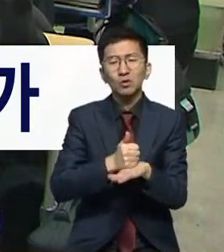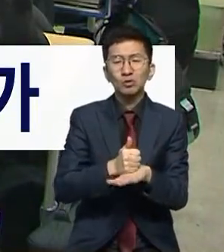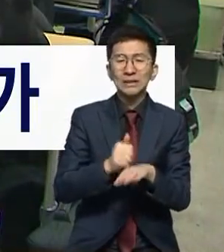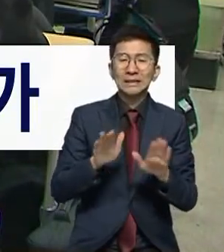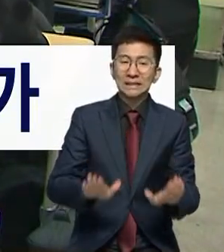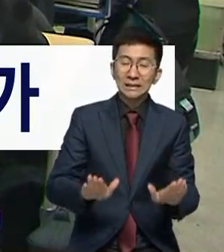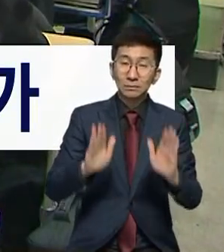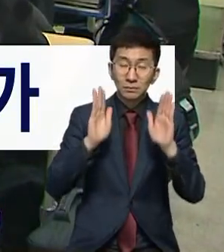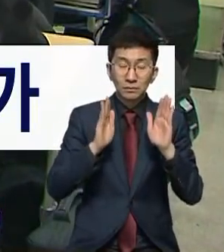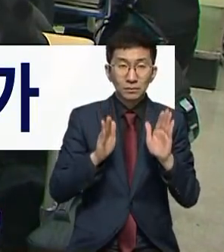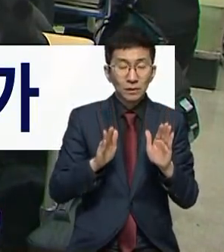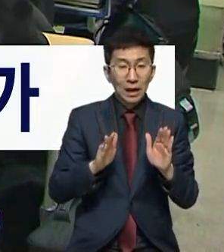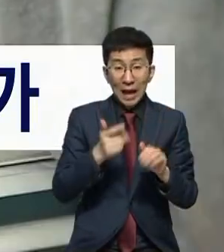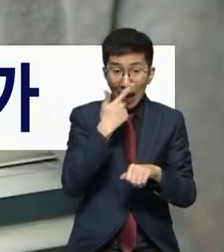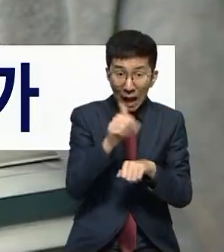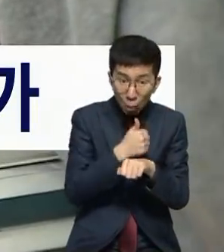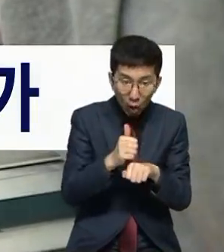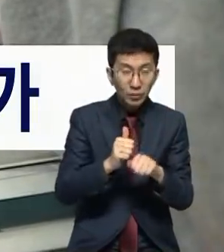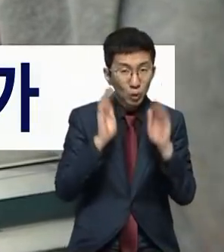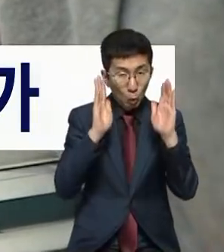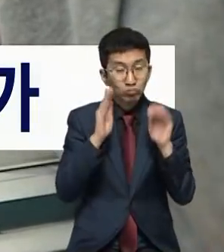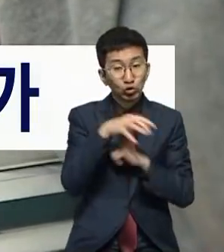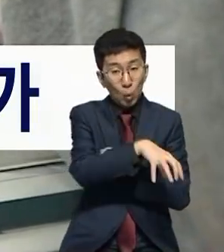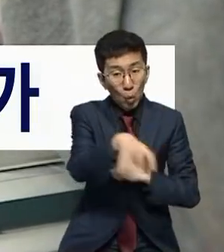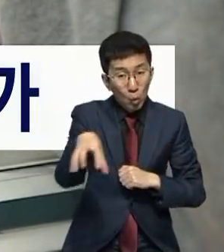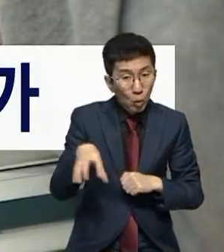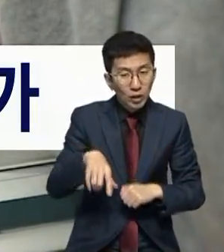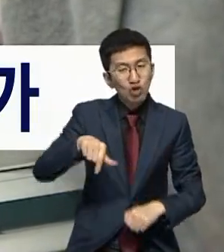대상으로 학원과 독서실, 스터디카페에서는 방역패스를 적용할 수